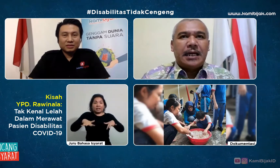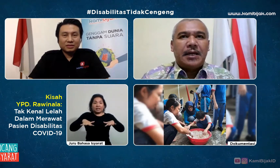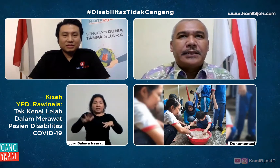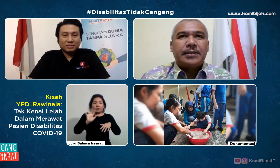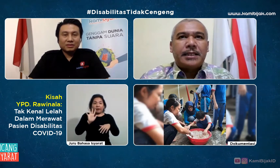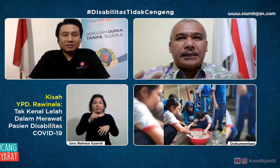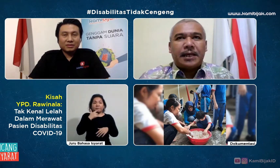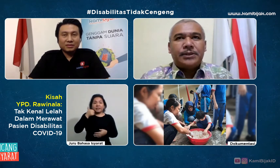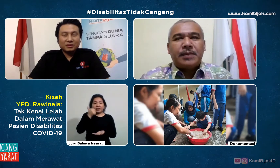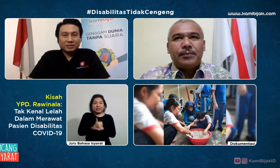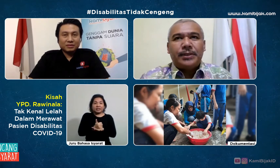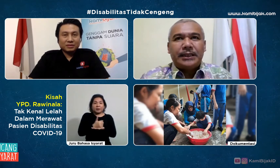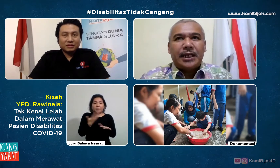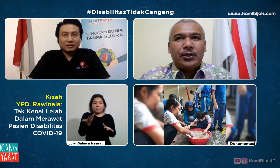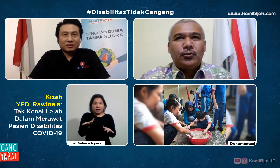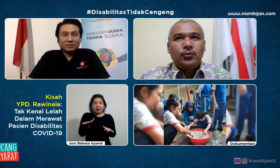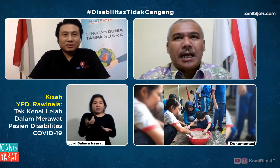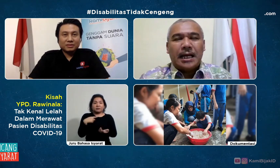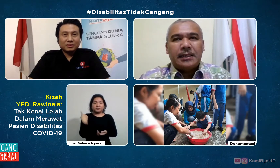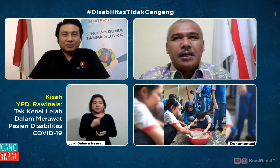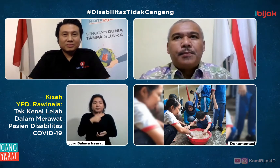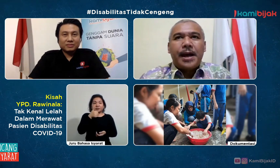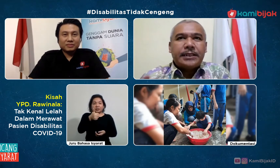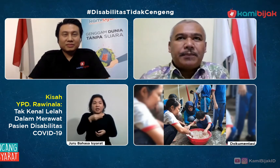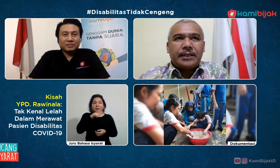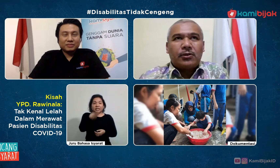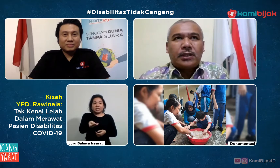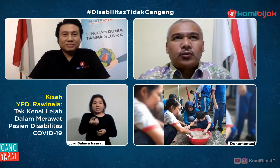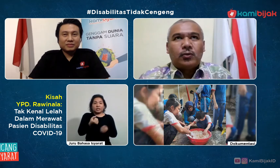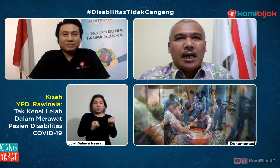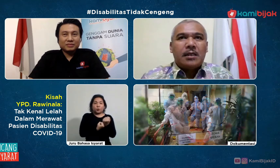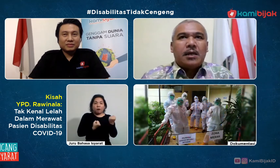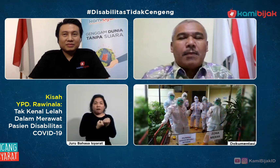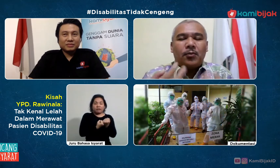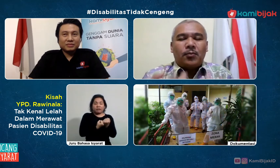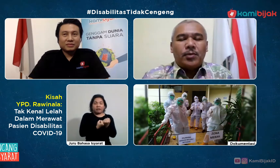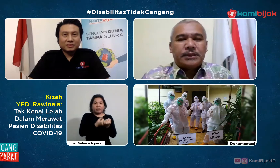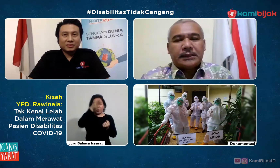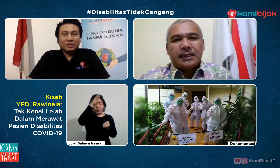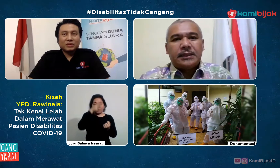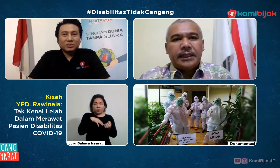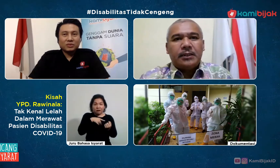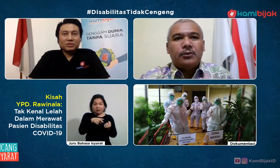adalah bagaimana kita bisa memberikan dukungan baik kepada orang tua maupun peserta didik